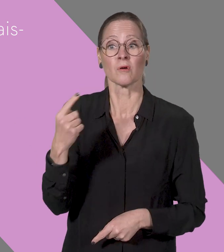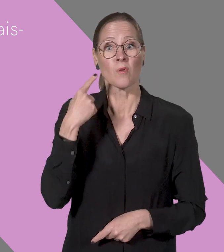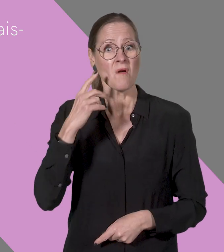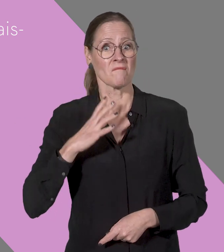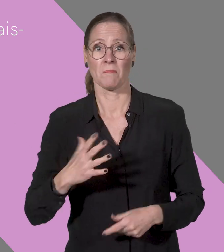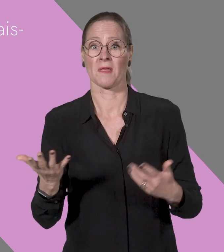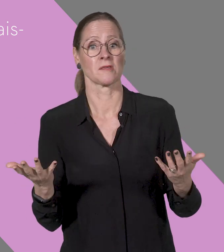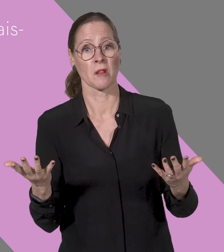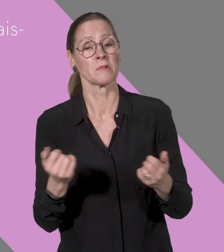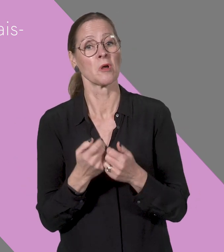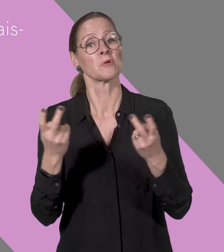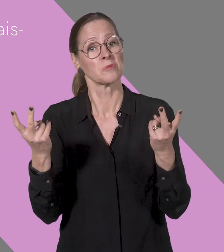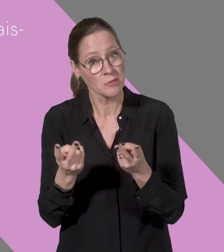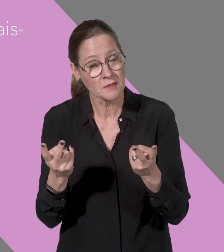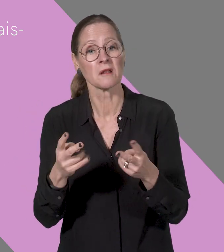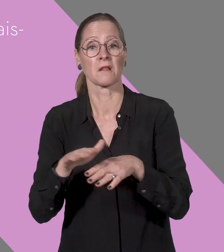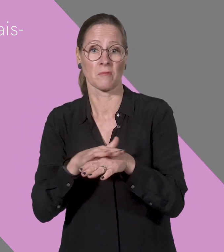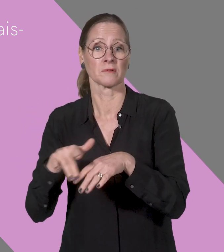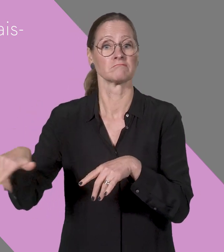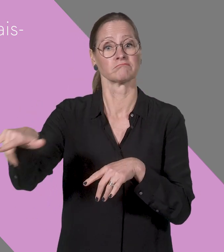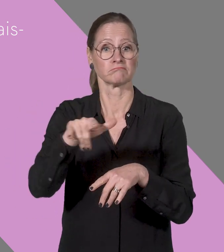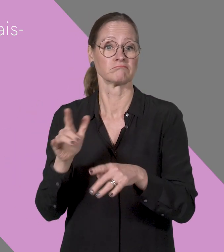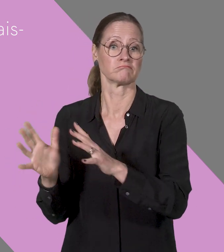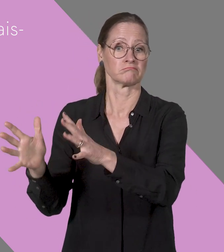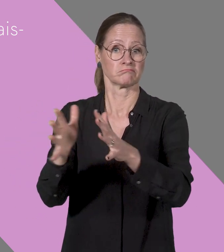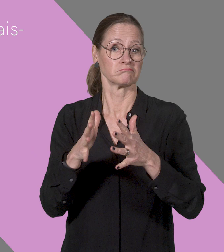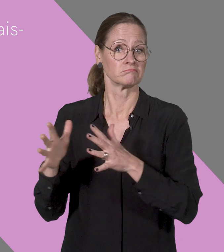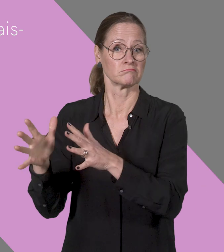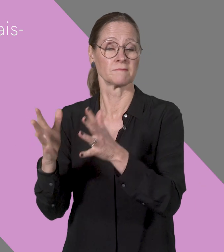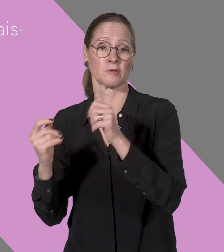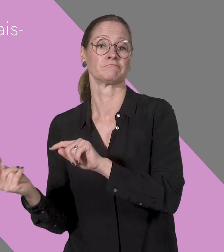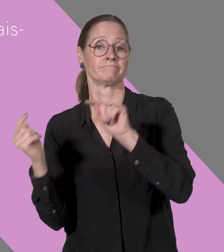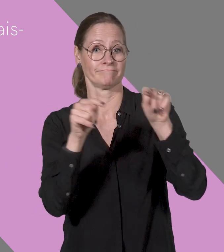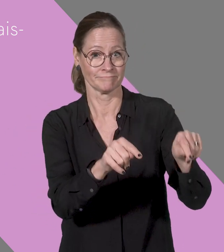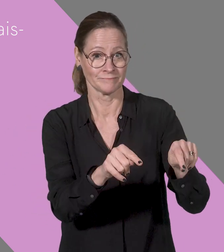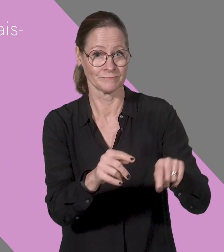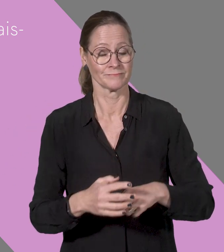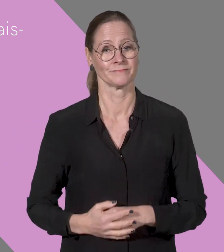joilla ei välttämättä ole kuulovammaa mutta jotka käyttävät viittomakieltä.